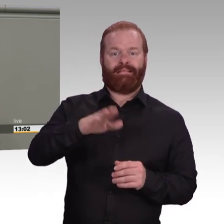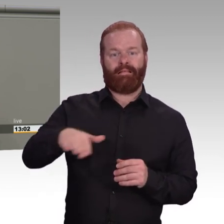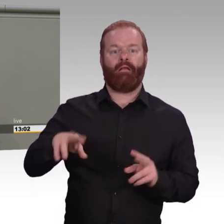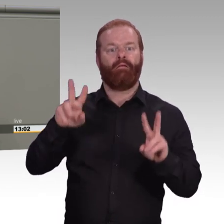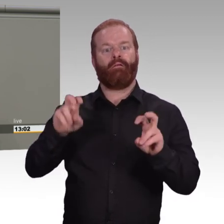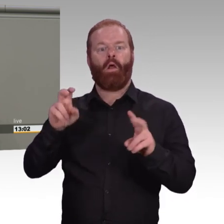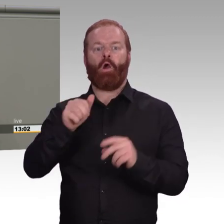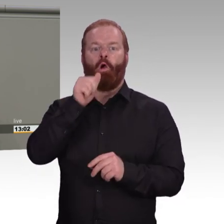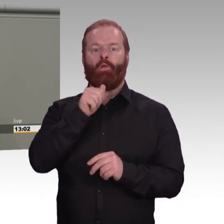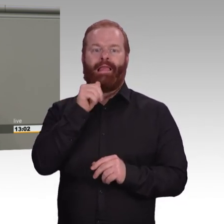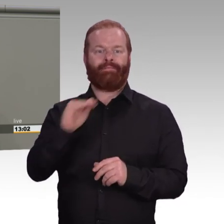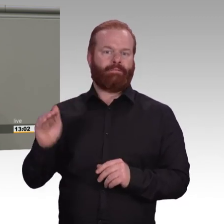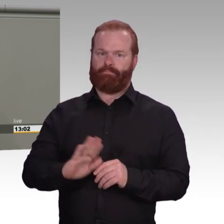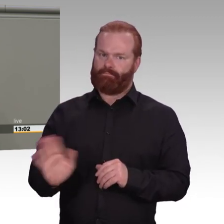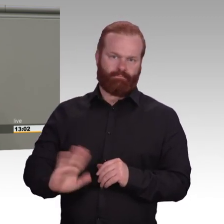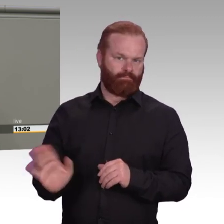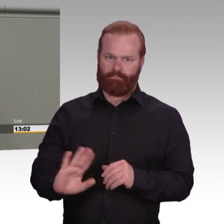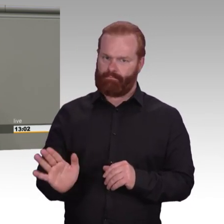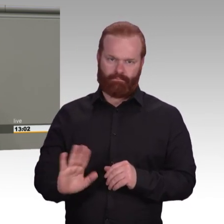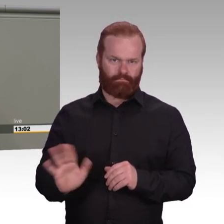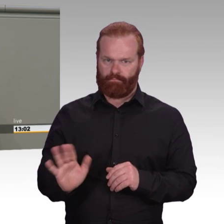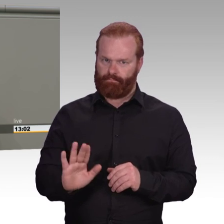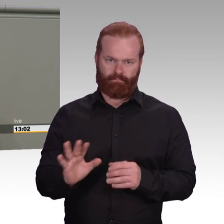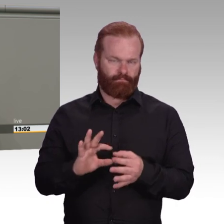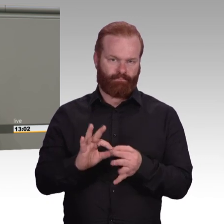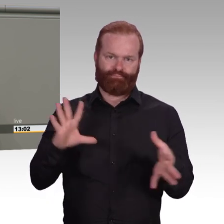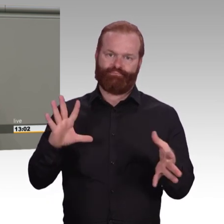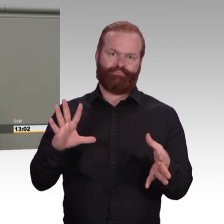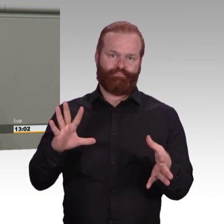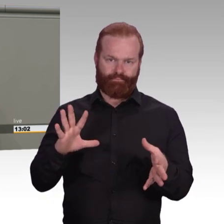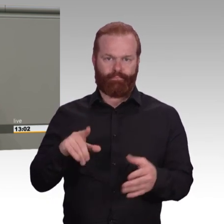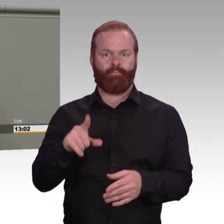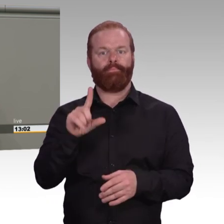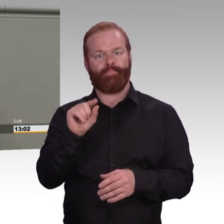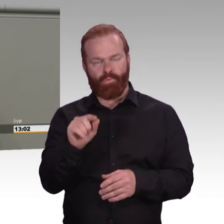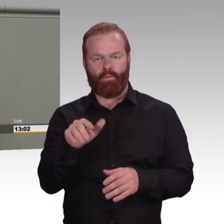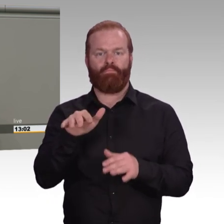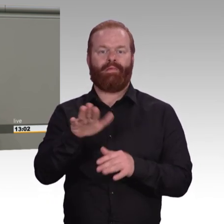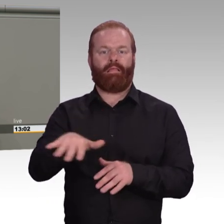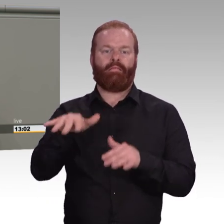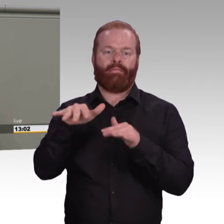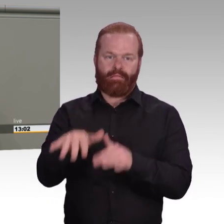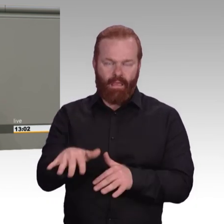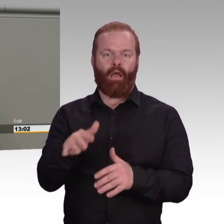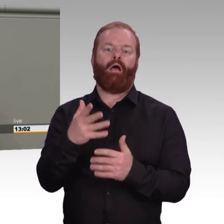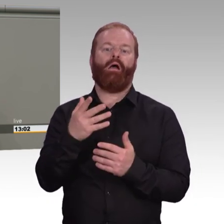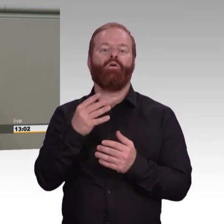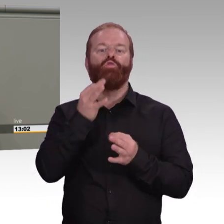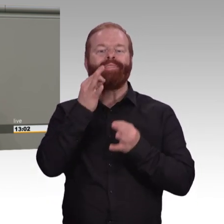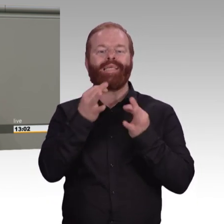wurden ihre Rechte in der UN-Kinderrechtskonvention konkret festgeschrieben. Ganz zentral sind dabei das Recht eines jeden Kindes